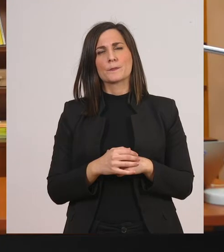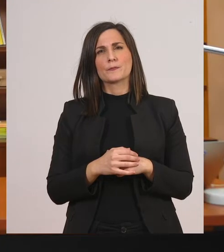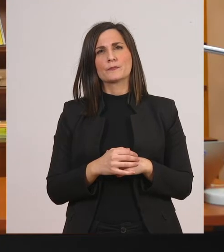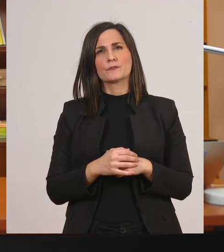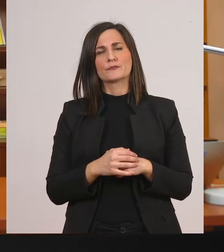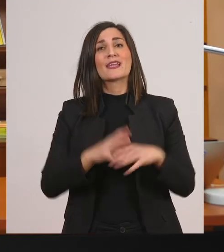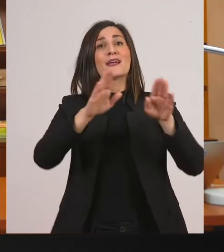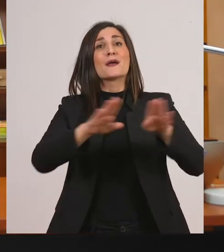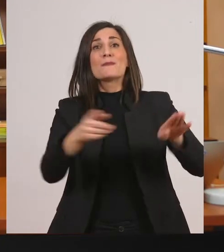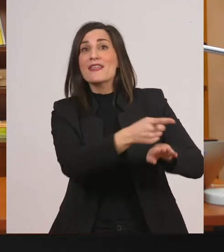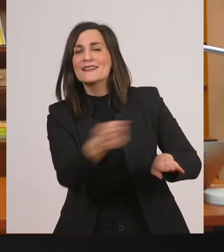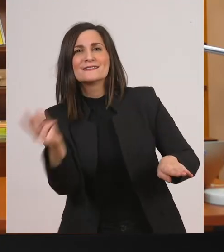Μπορώ να σπουδάσω σε ξένες χώρες.